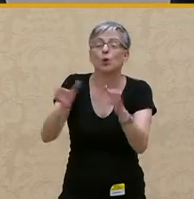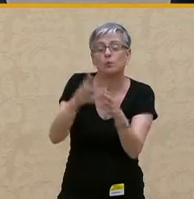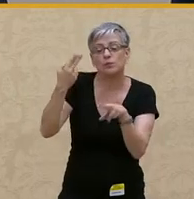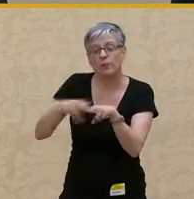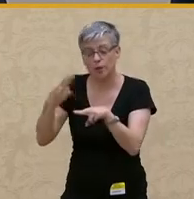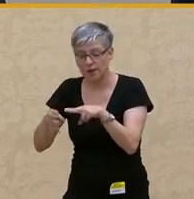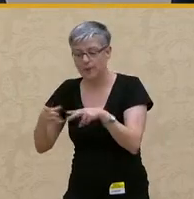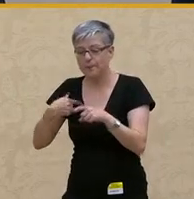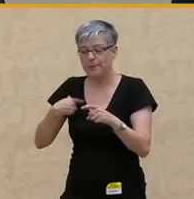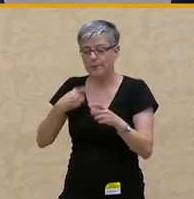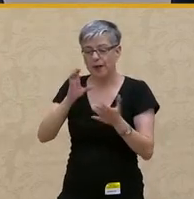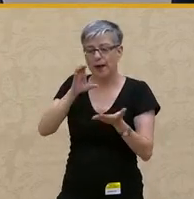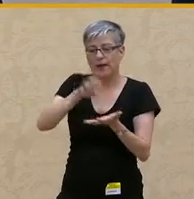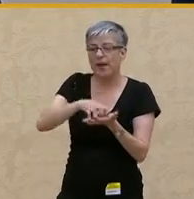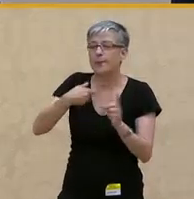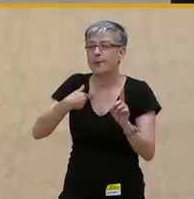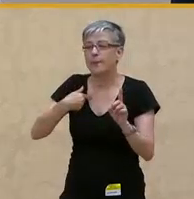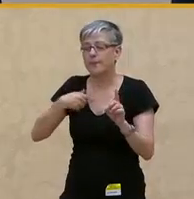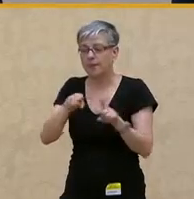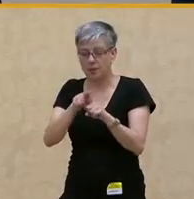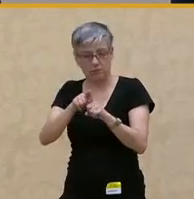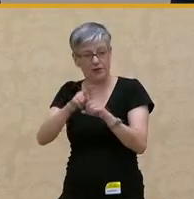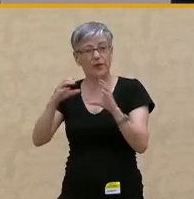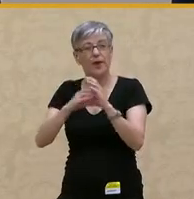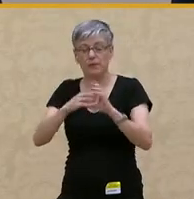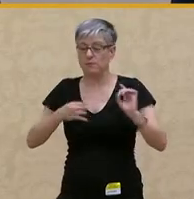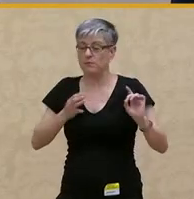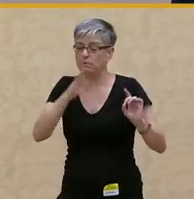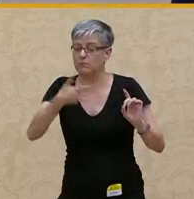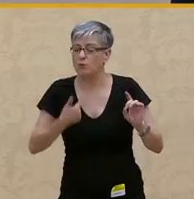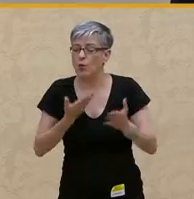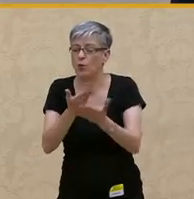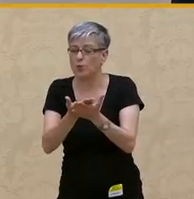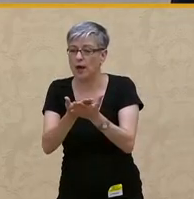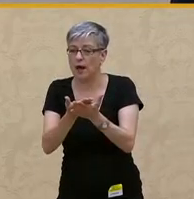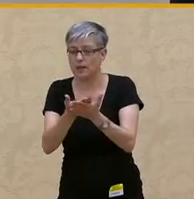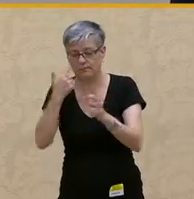la Discapacidad una comparecencia, yo creo que eso nos permitiría profundizarlo más.